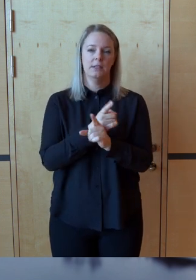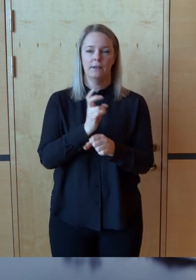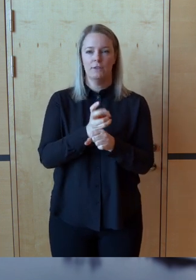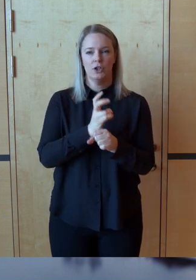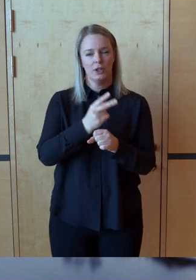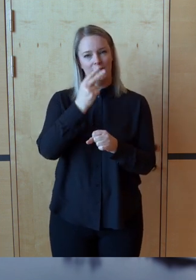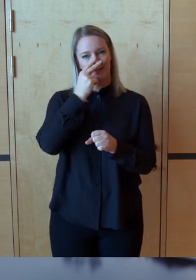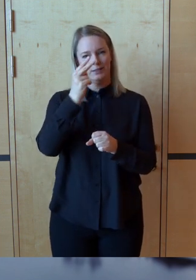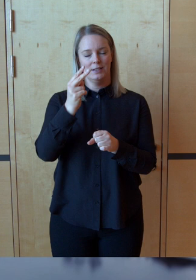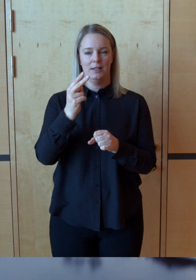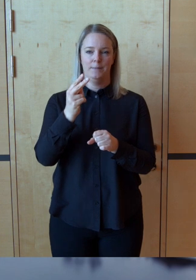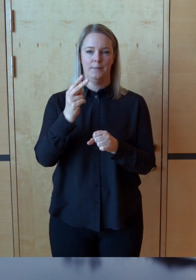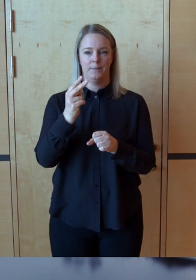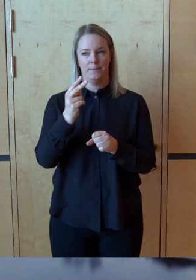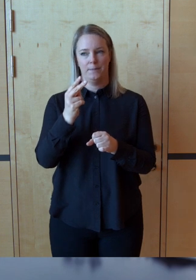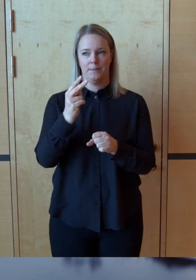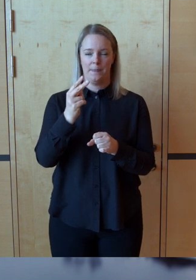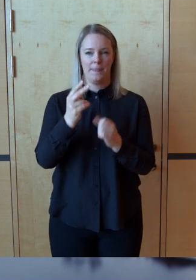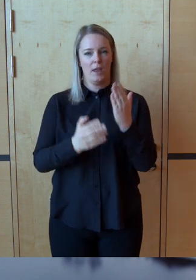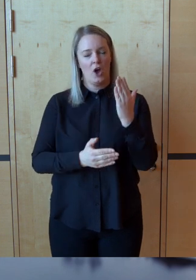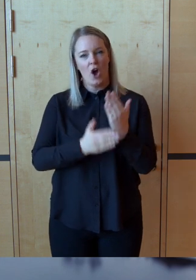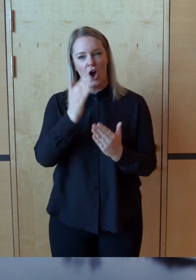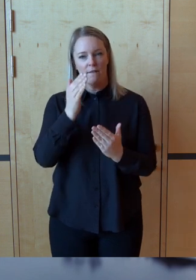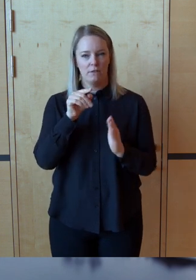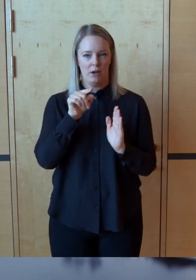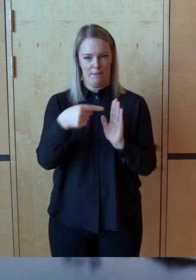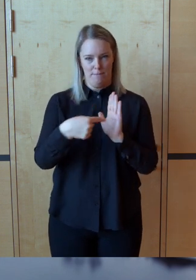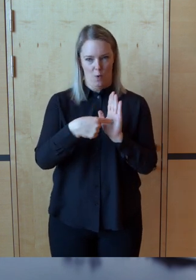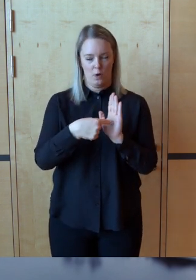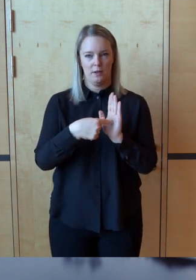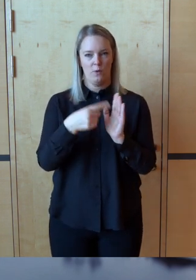Nu ska vi Avgöra Det här utifrån ett Större perspektiv